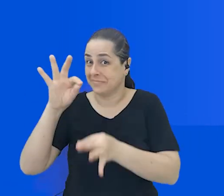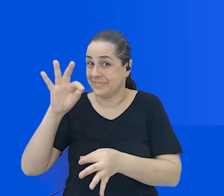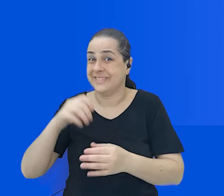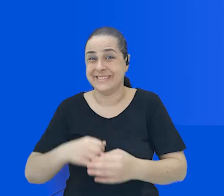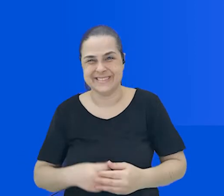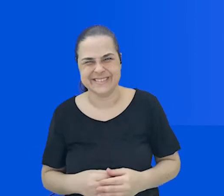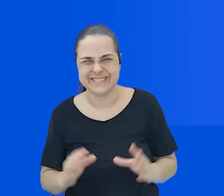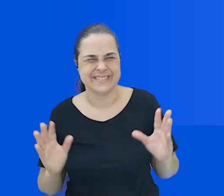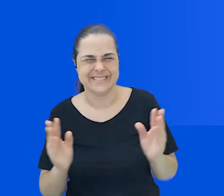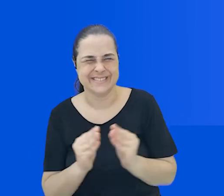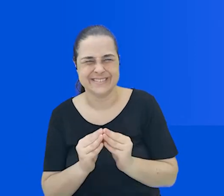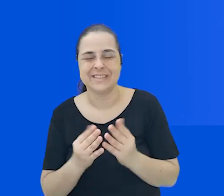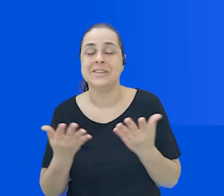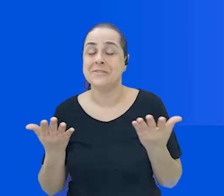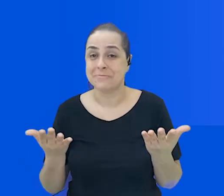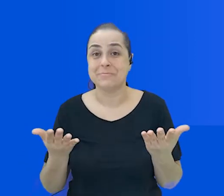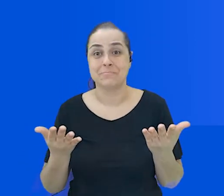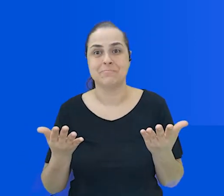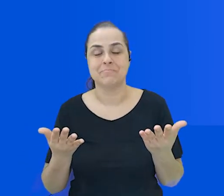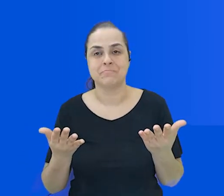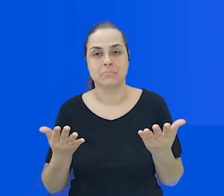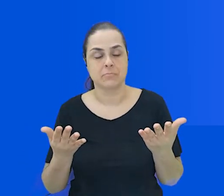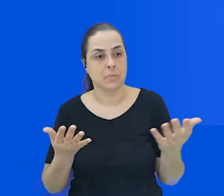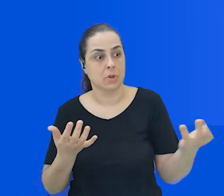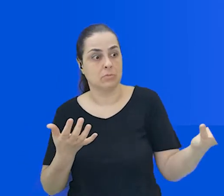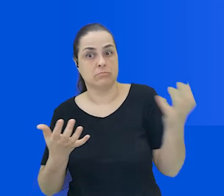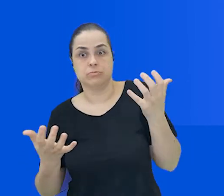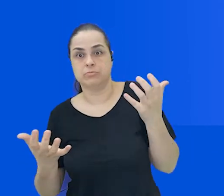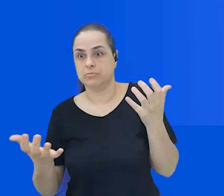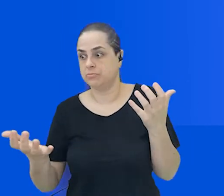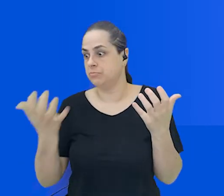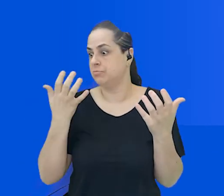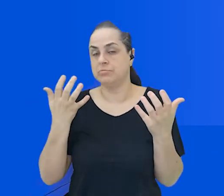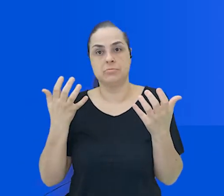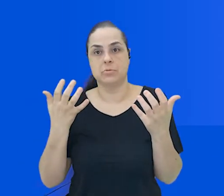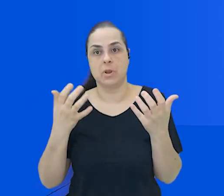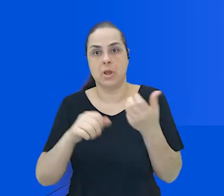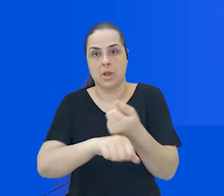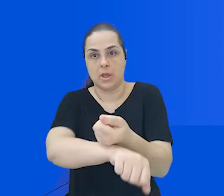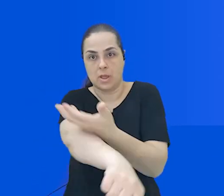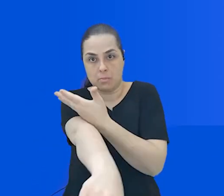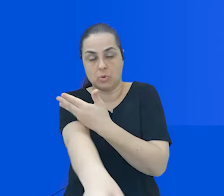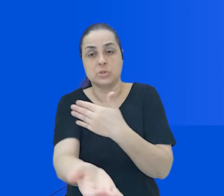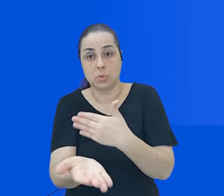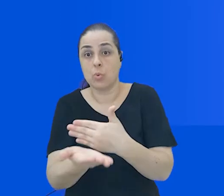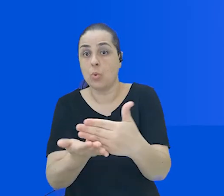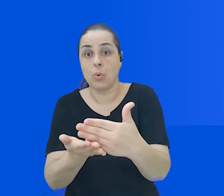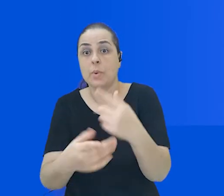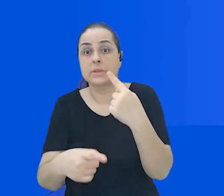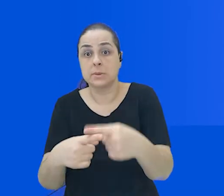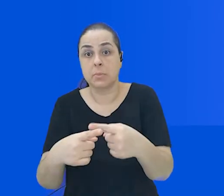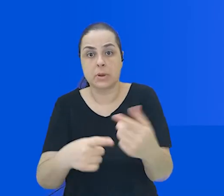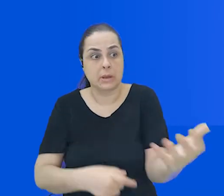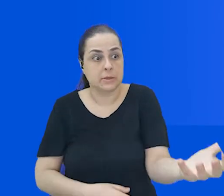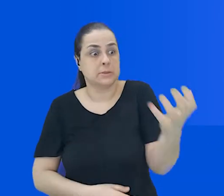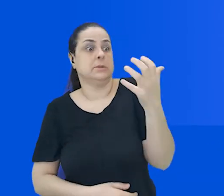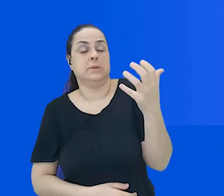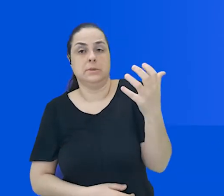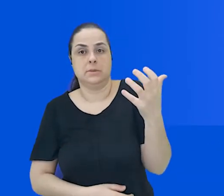Como esses disparadores, a emoção, ela nasce desses disparadores. É uma energia, uma descarga mesmo, a emoção,